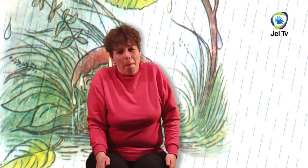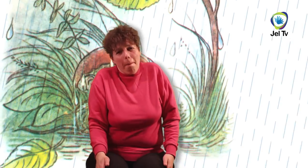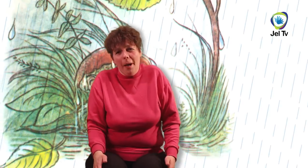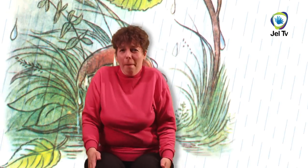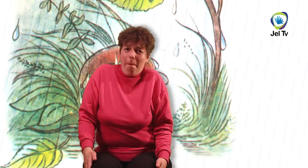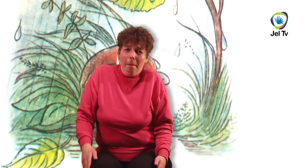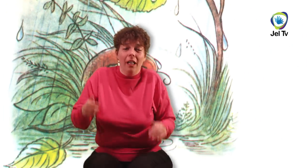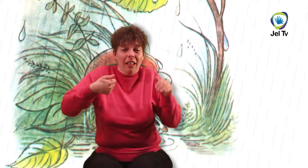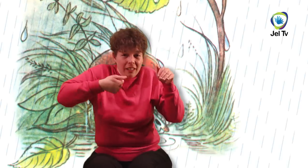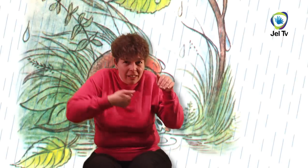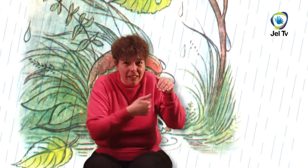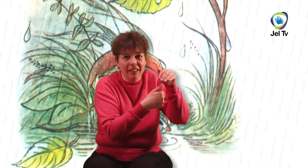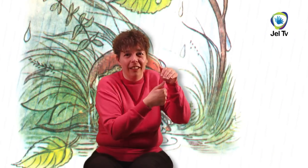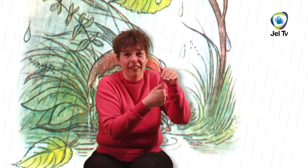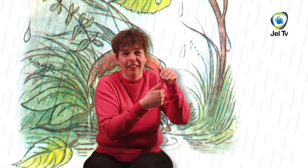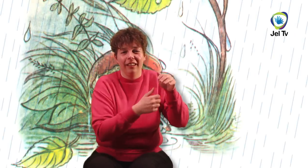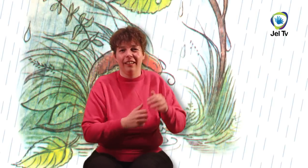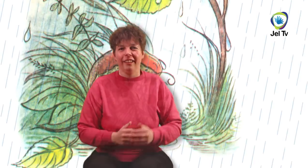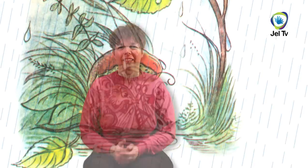Húzzátok magatokat összébb egy kicsit! Összébb húzták magukat, és beengedték az egérkét a gomba alá.